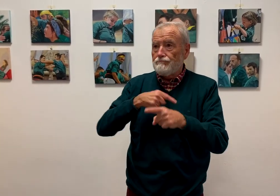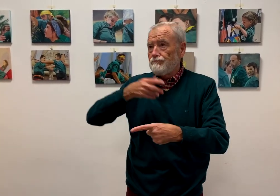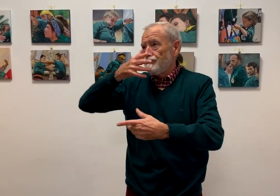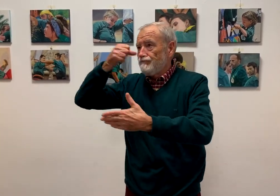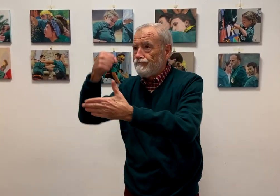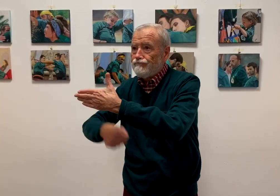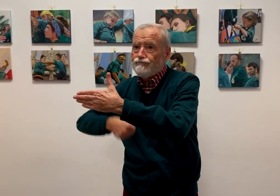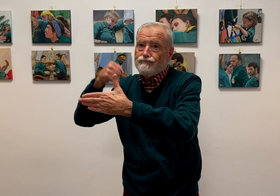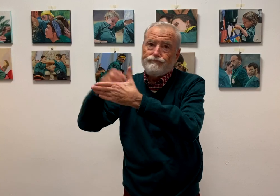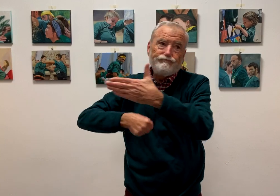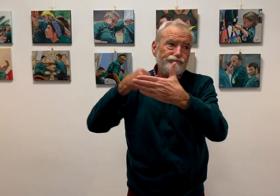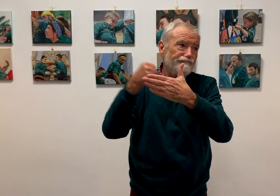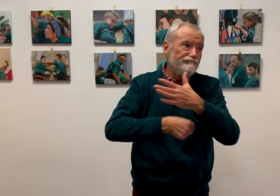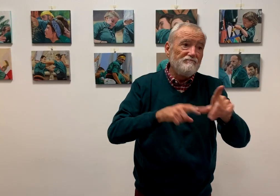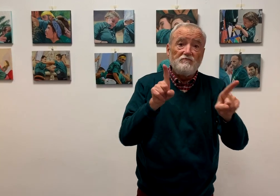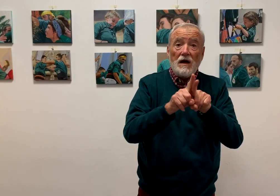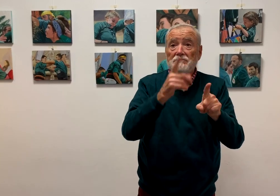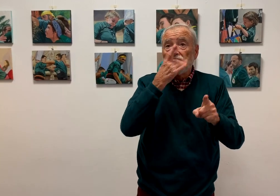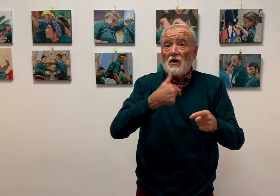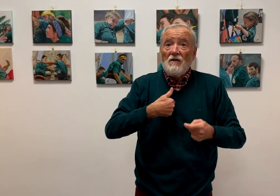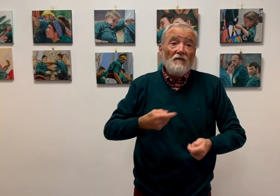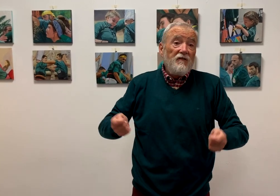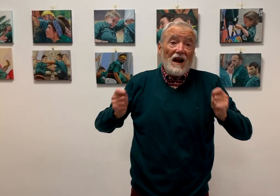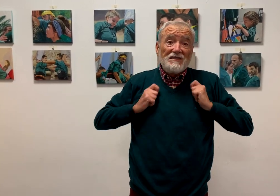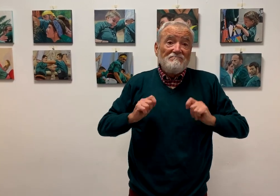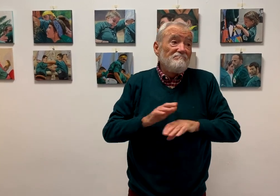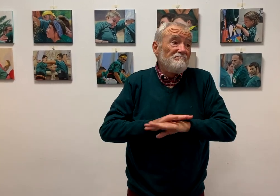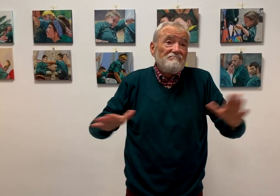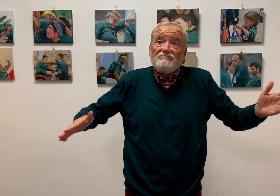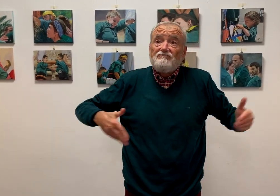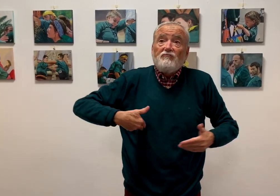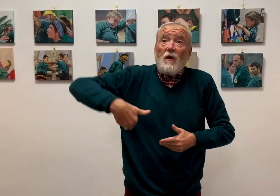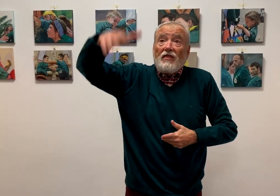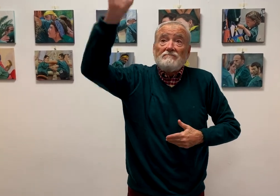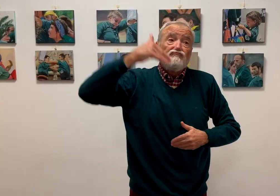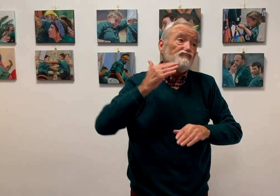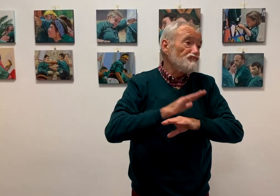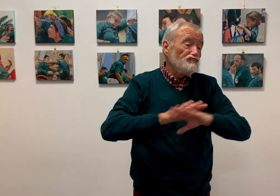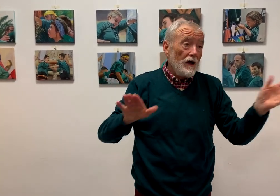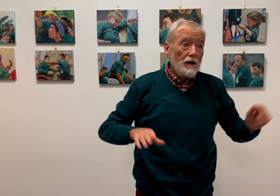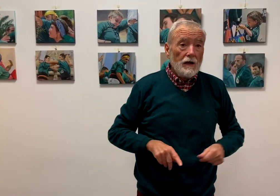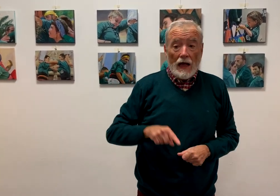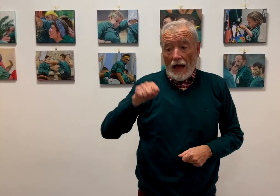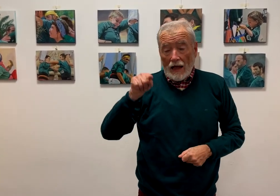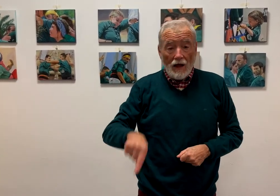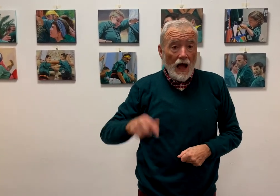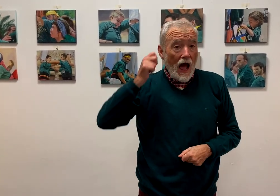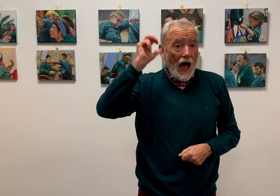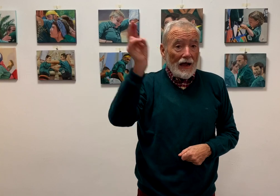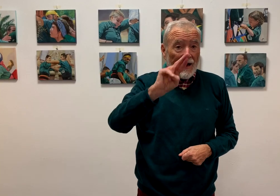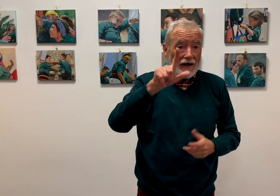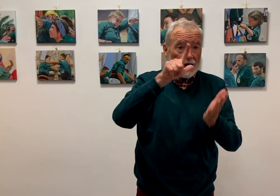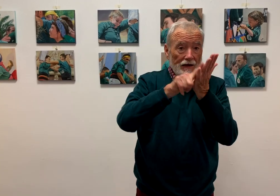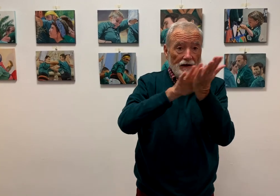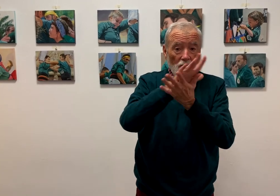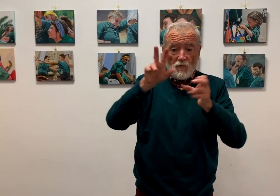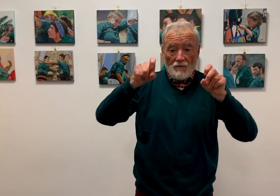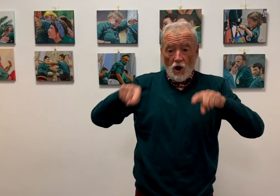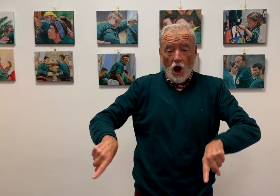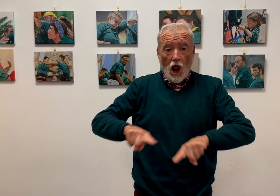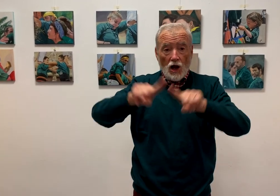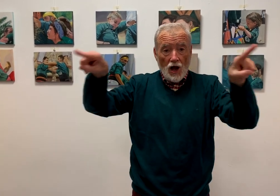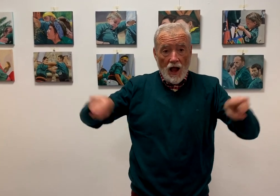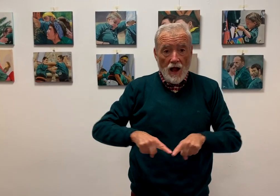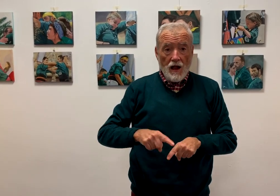Estuve luchando, pero al final me sentí como un fracasado hasta no sé. Entonces Raquel abrió un nuevo local de